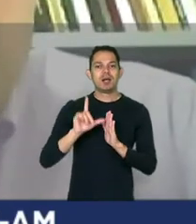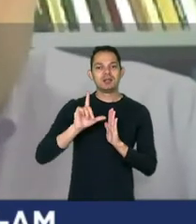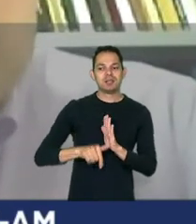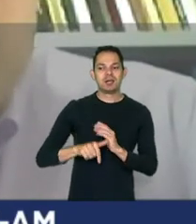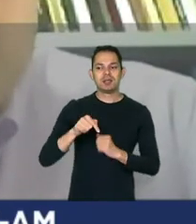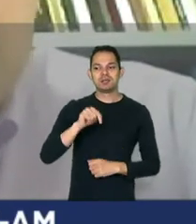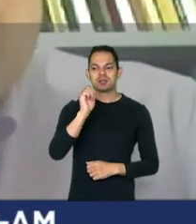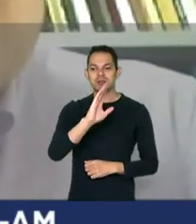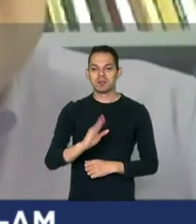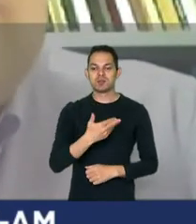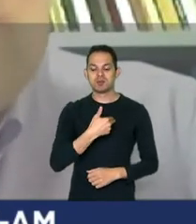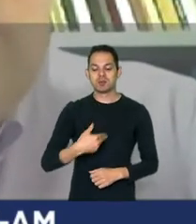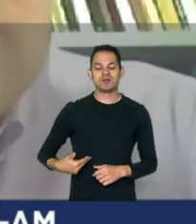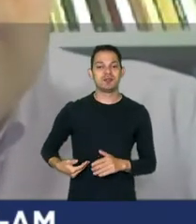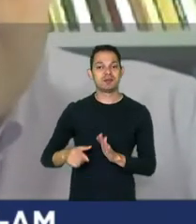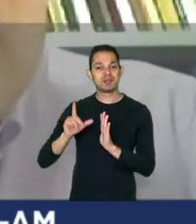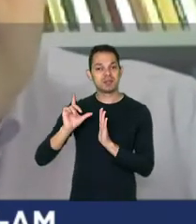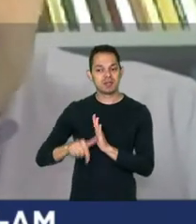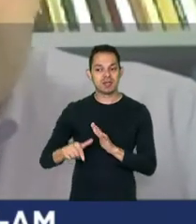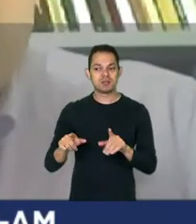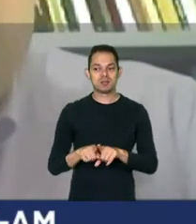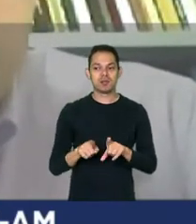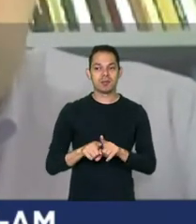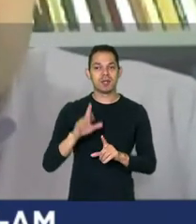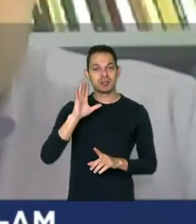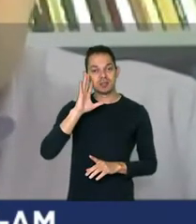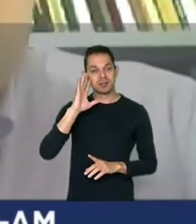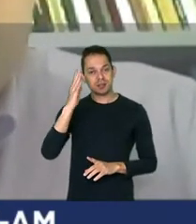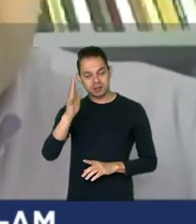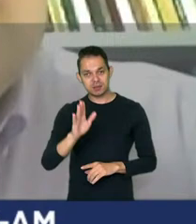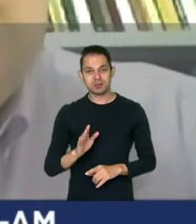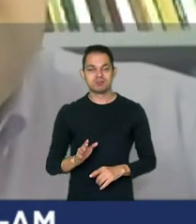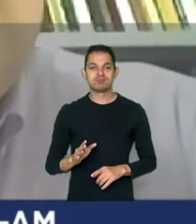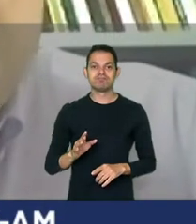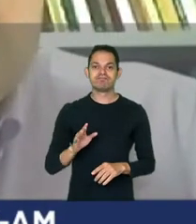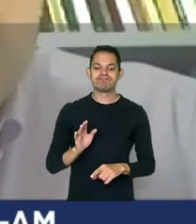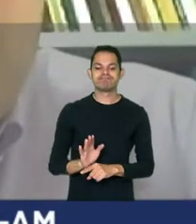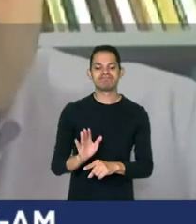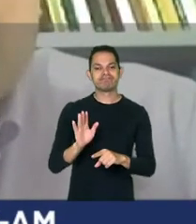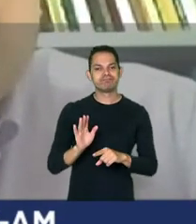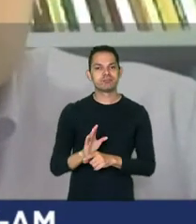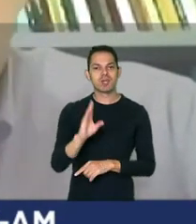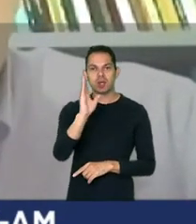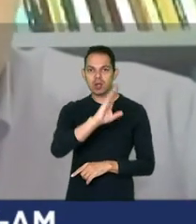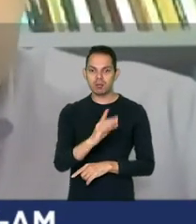GRANDE ATRASO DO BRASIL. O GOVERNO É UM ATRASO, MAS ESSA MEDIDA CONTRIBUI PARA QUE O BRASIL NÃO INVESTIGA MAIS EM